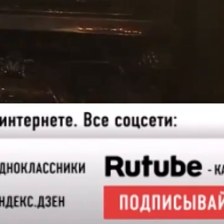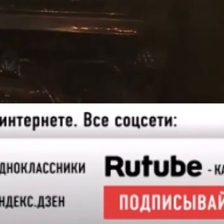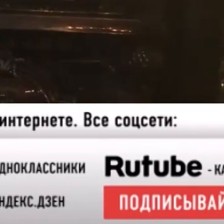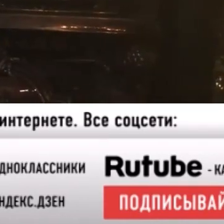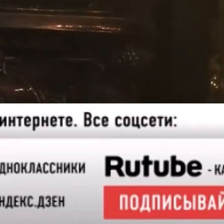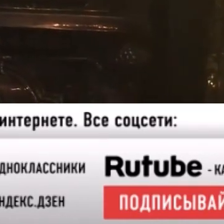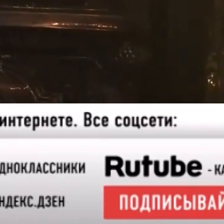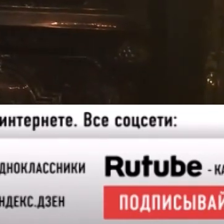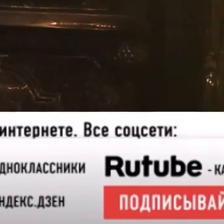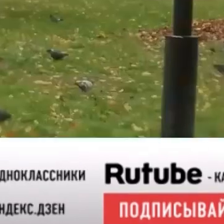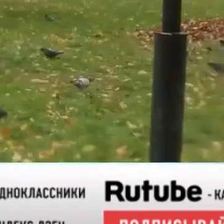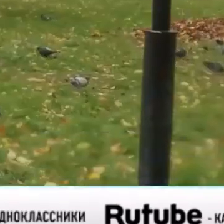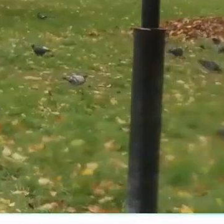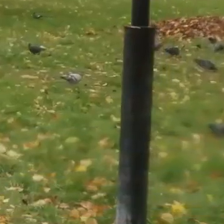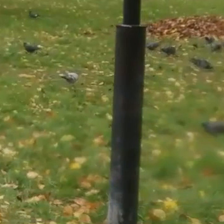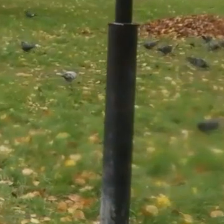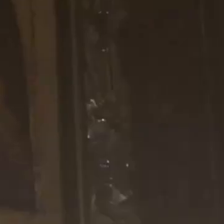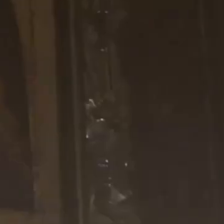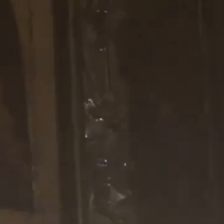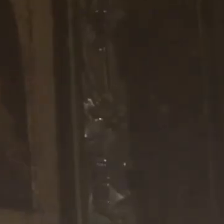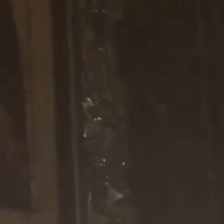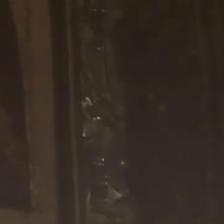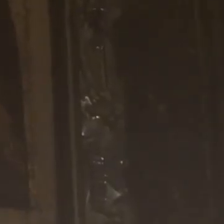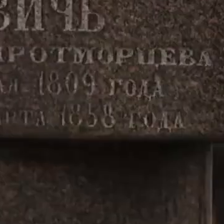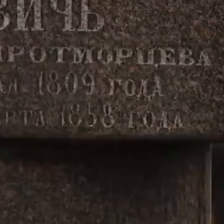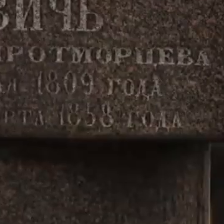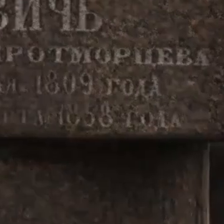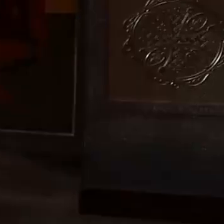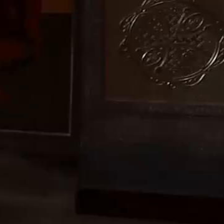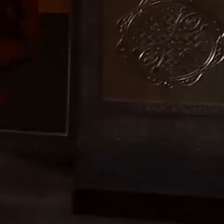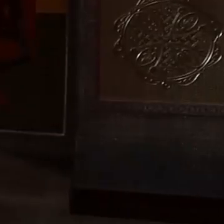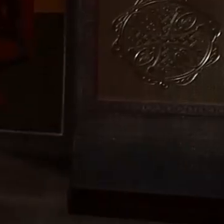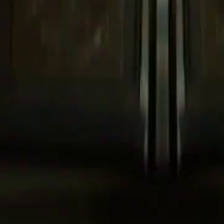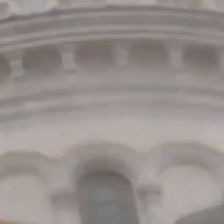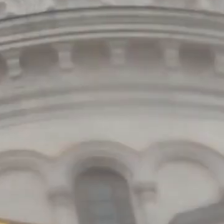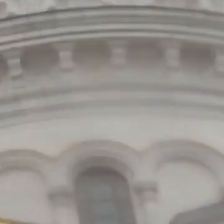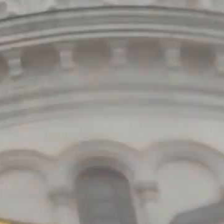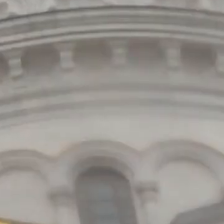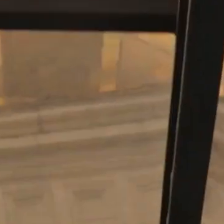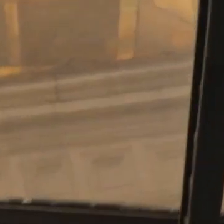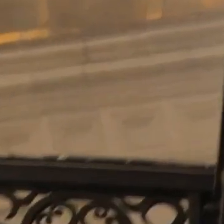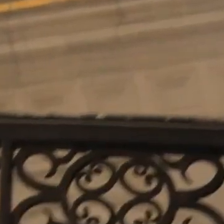России Что такое духовная мобилизация и почему так важно знать историю своего народа [музыка]